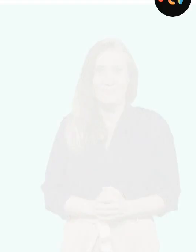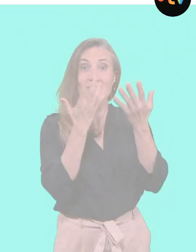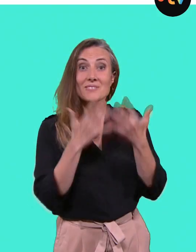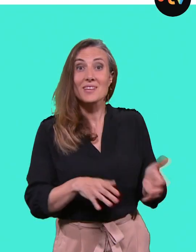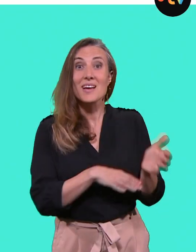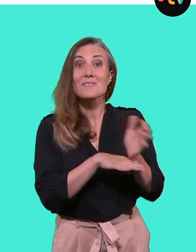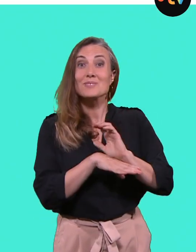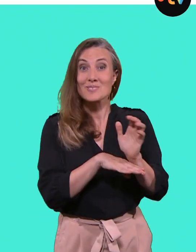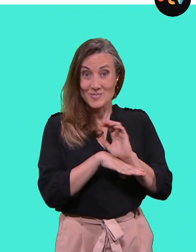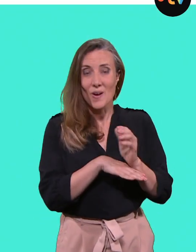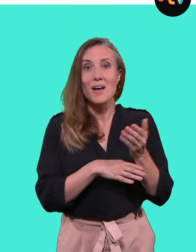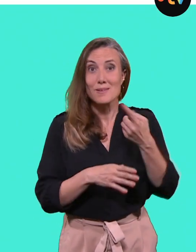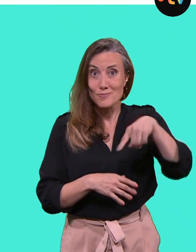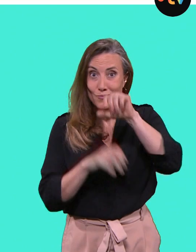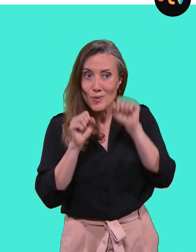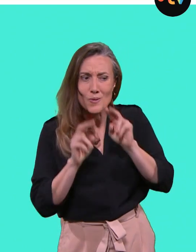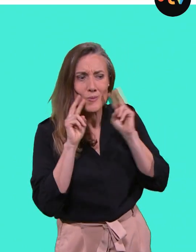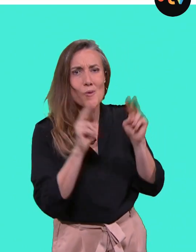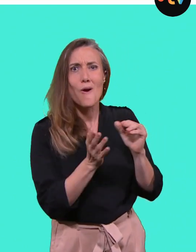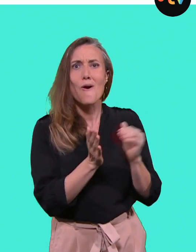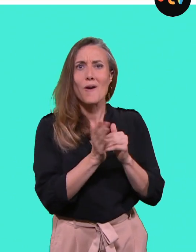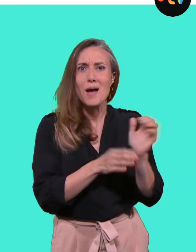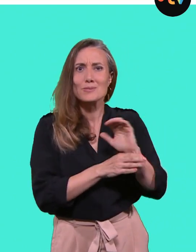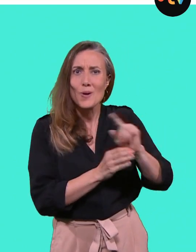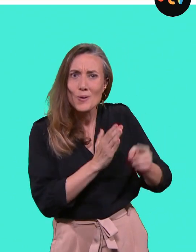Voilà, c'est la fin de cette émission,